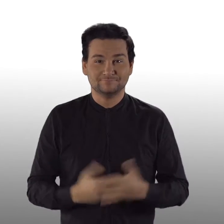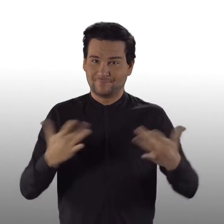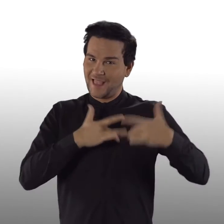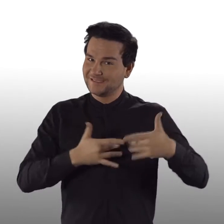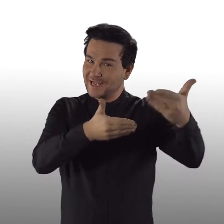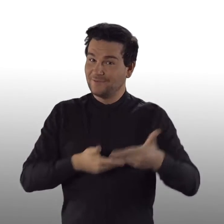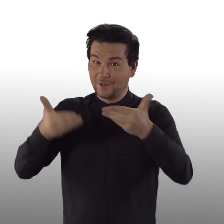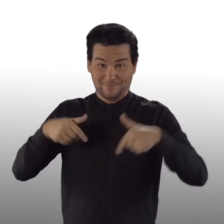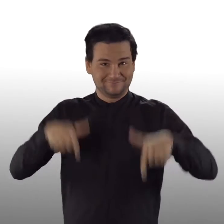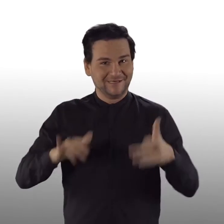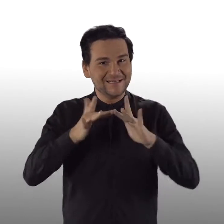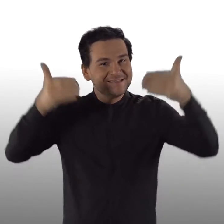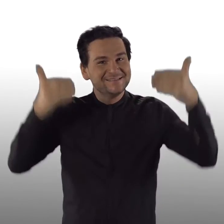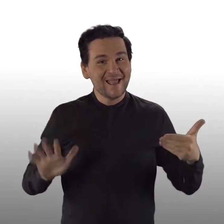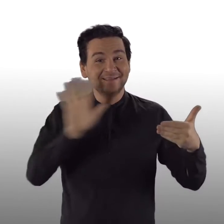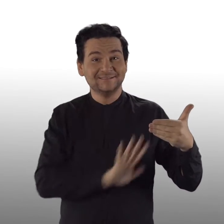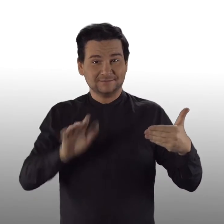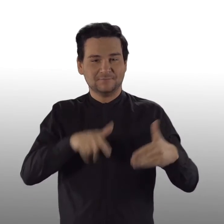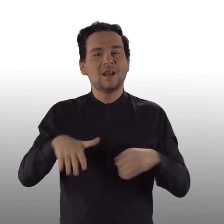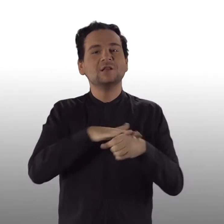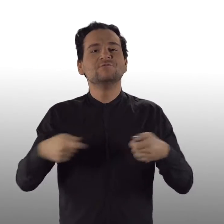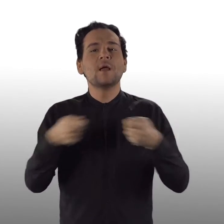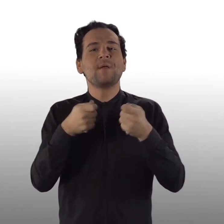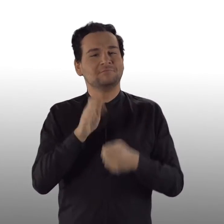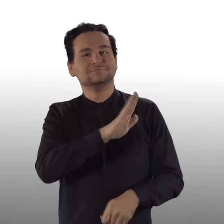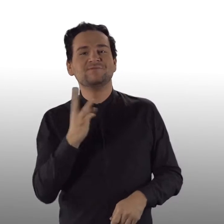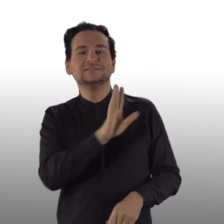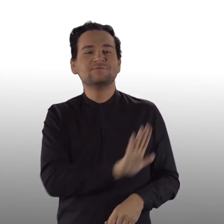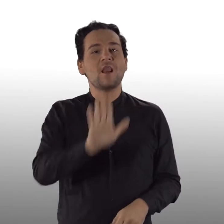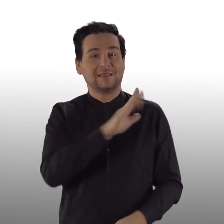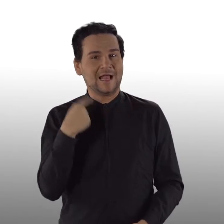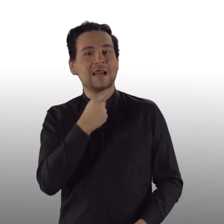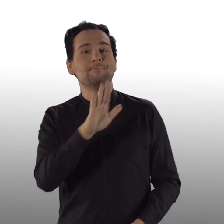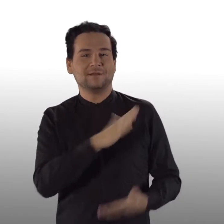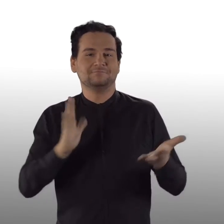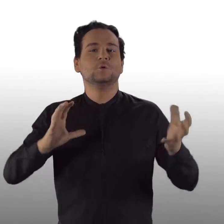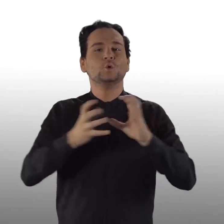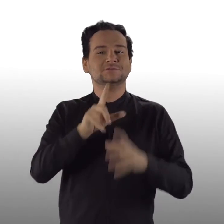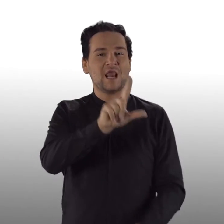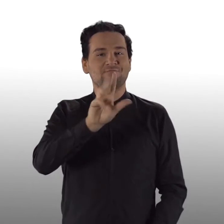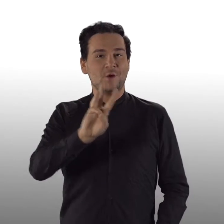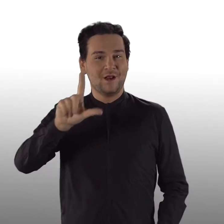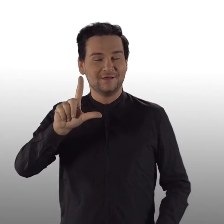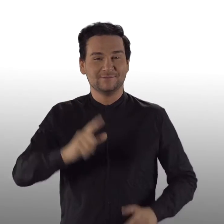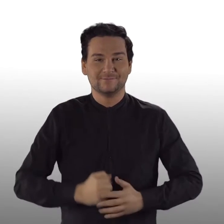Herzlich Willkommen auf den Internetseiten des Landschaftsverbands Westfalen-Lippe (LWL).